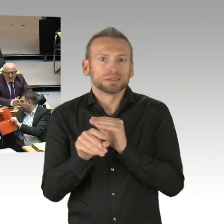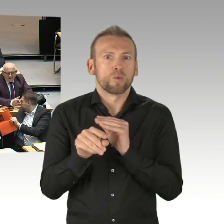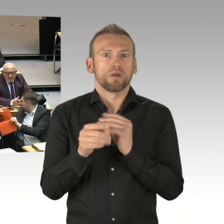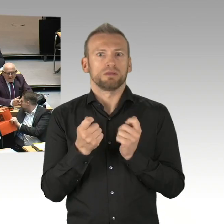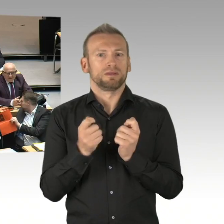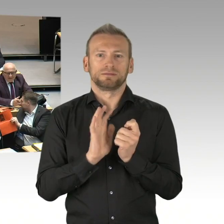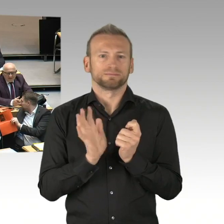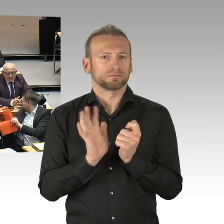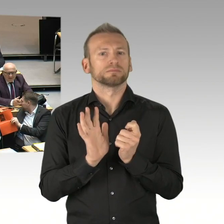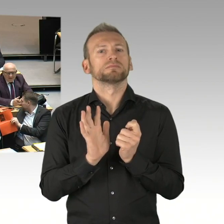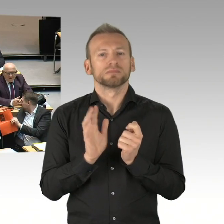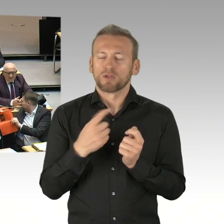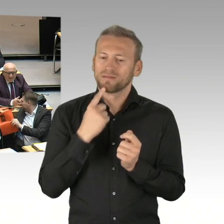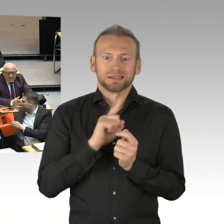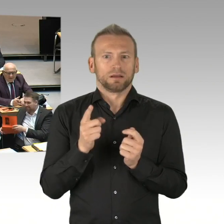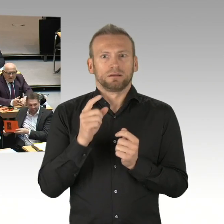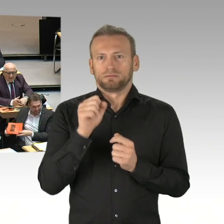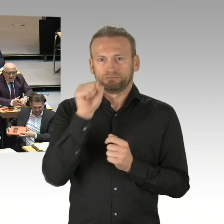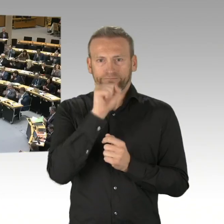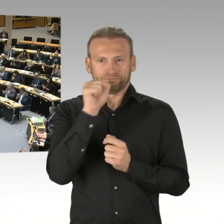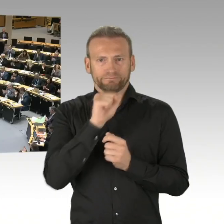(Beifall) Meine Damen und Herren,